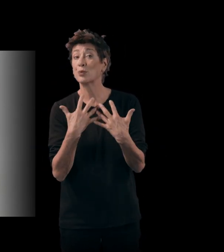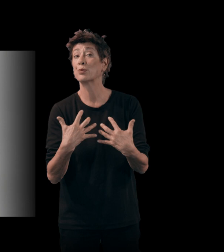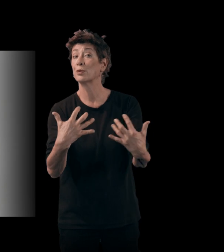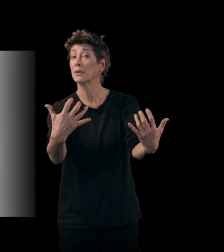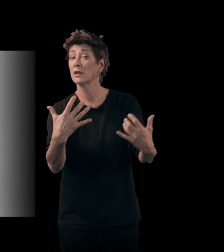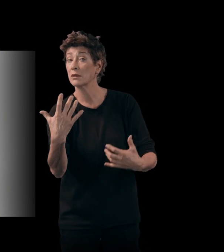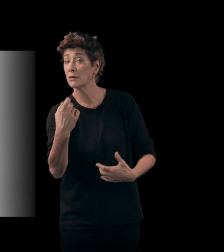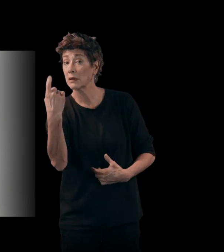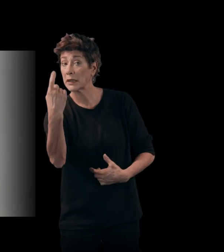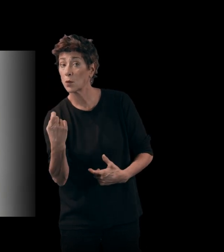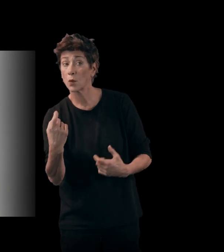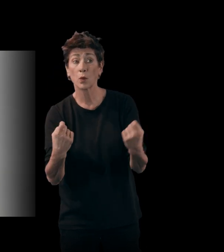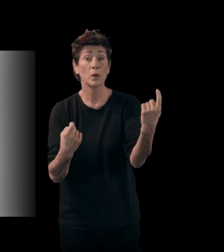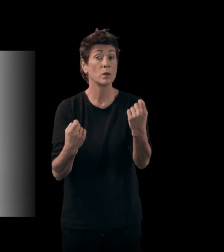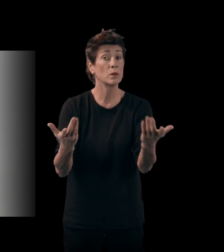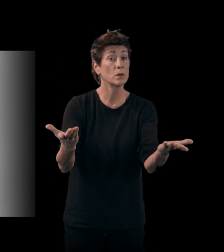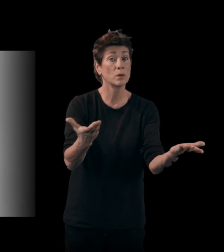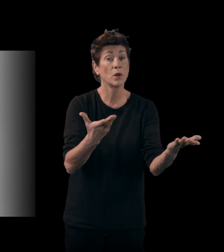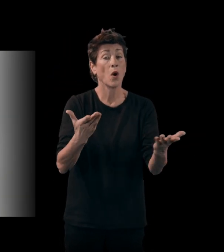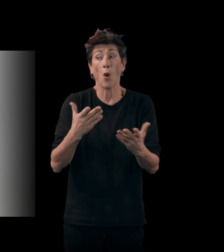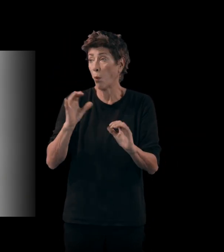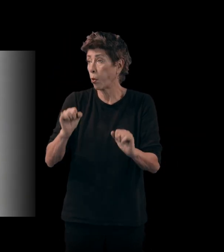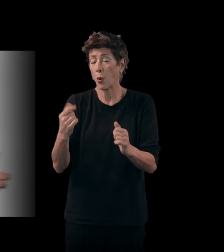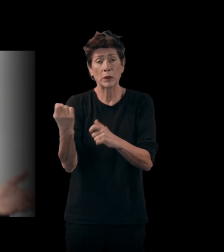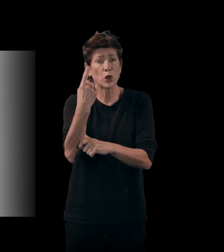Peut-être en avez-vous une ou d’autres questions sur toute la polyphonie.